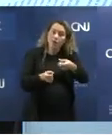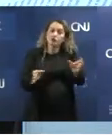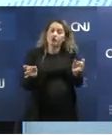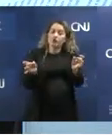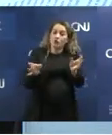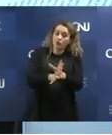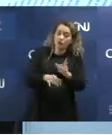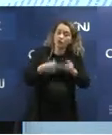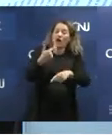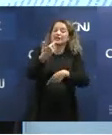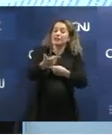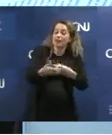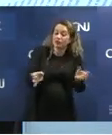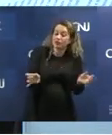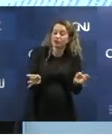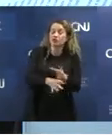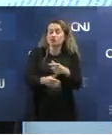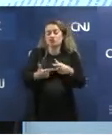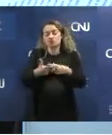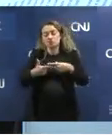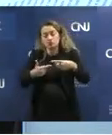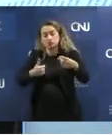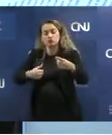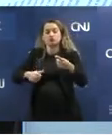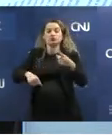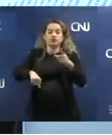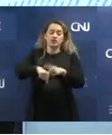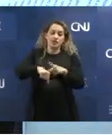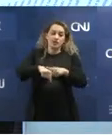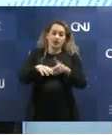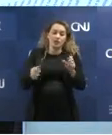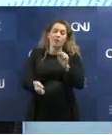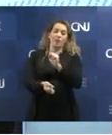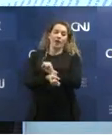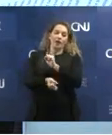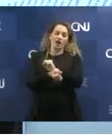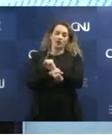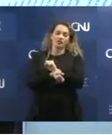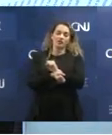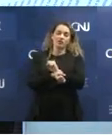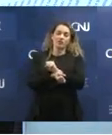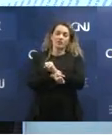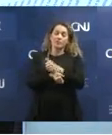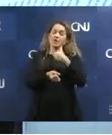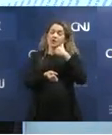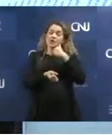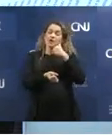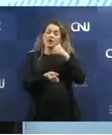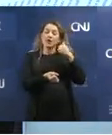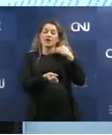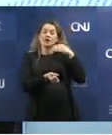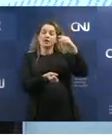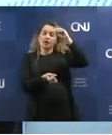depois de um tempo da conclusão ainda parado e que a magistrada passou a sofrer os problemas de saúde